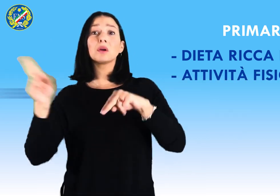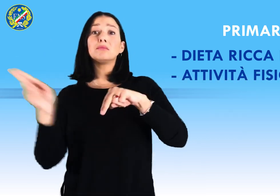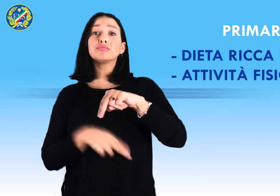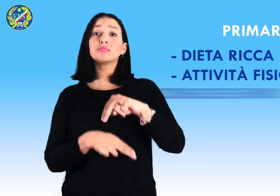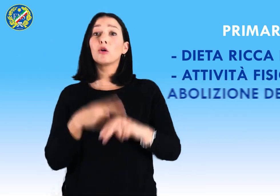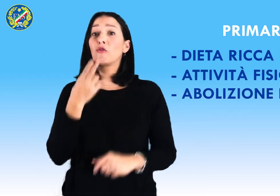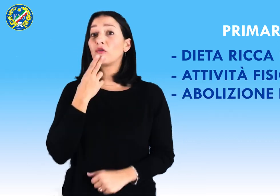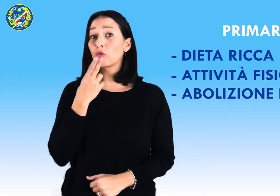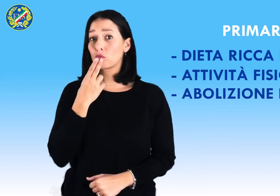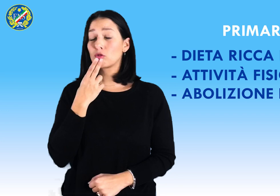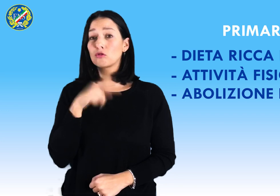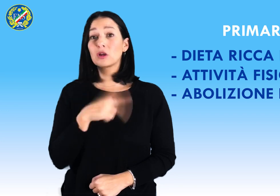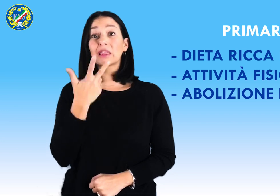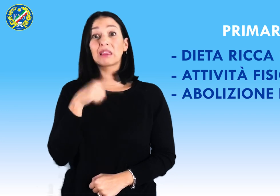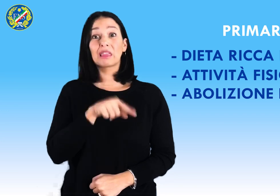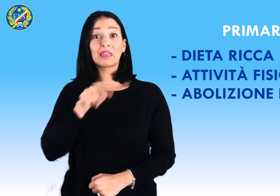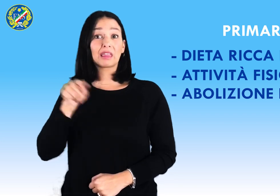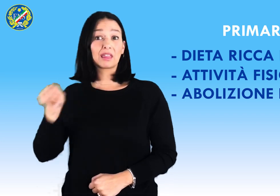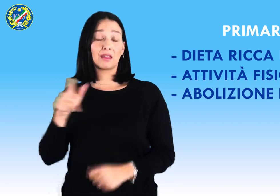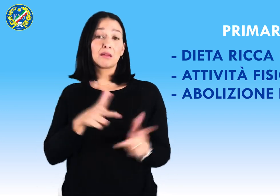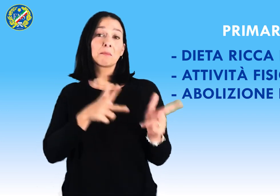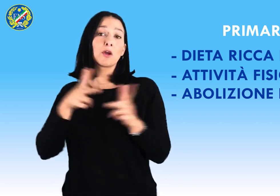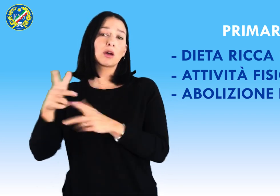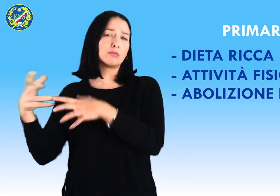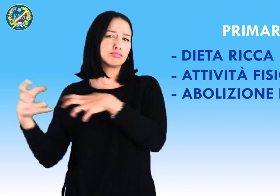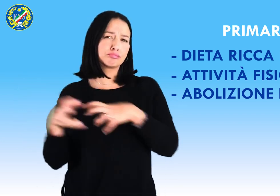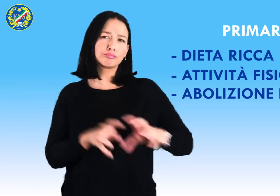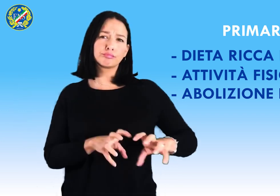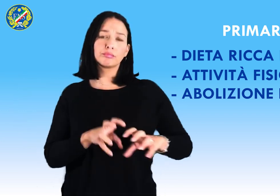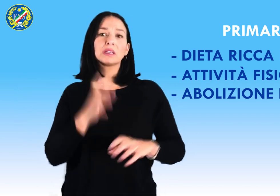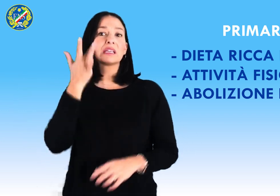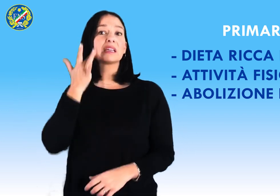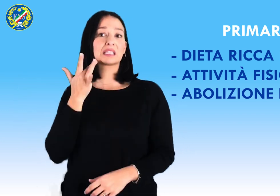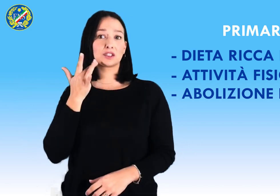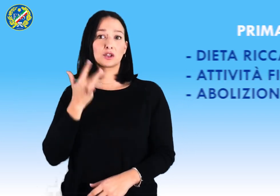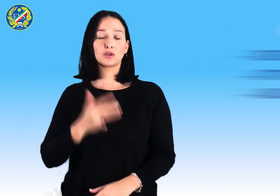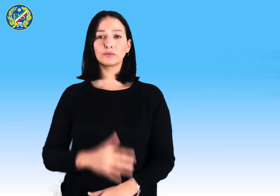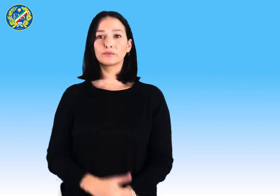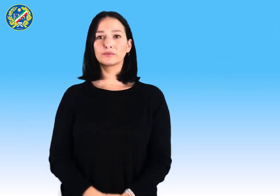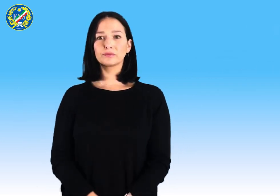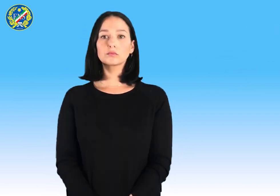e l’abolizione del fumo riduce il rischio di tumore del colon.